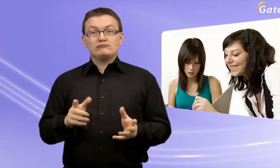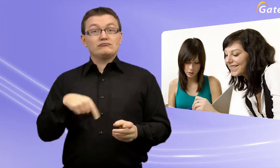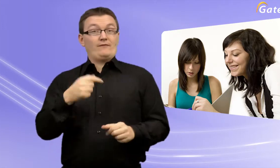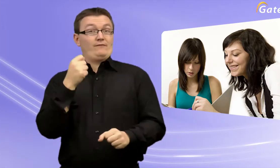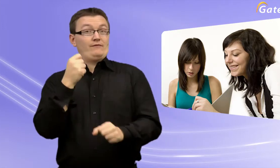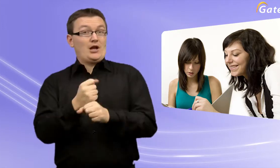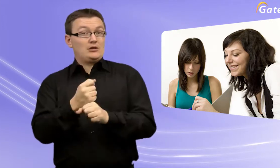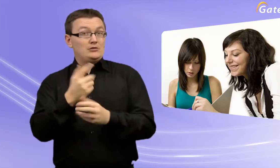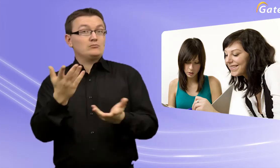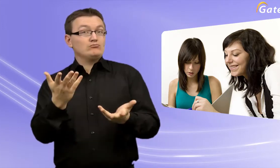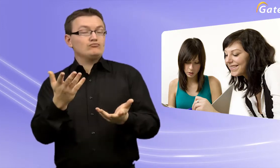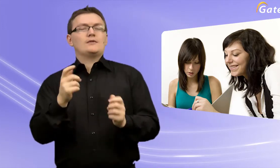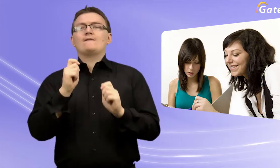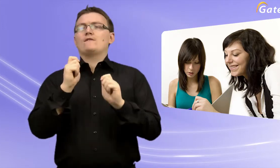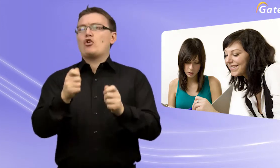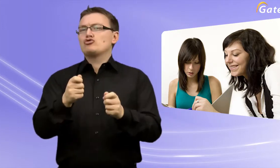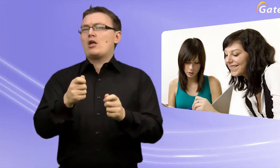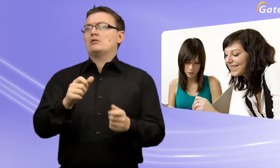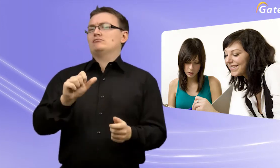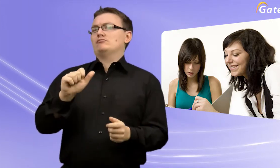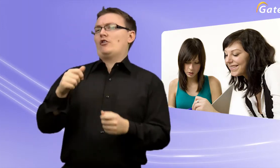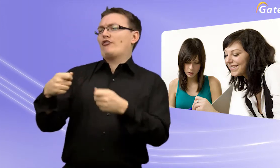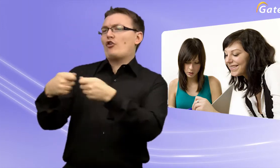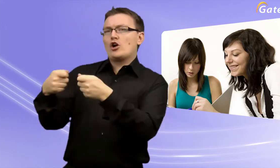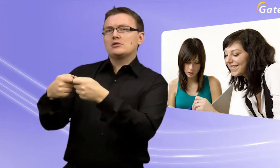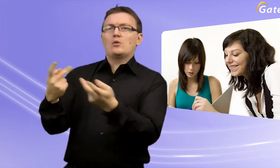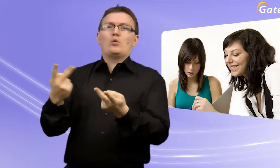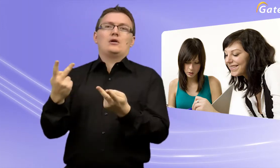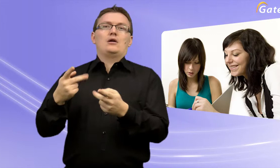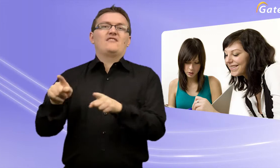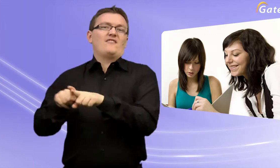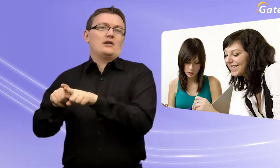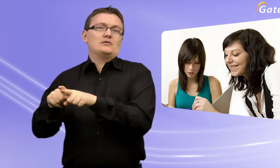Haben Sie Ihre Unterlagen erstellt, empfehle ich Ihnen diese Ihren Freunden, Verwandten